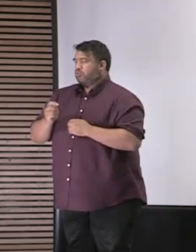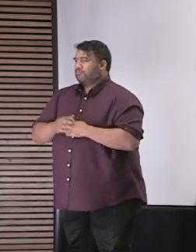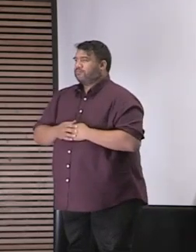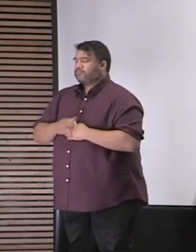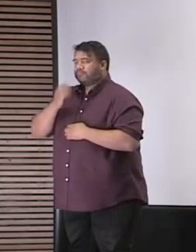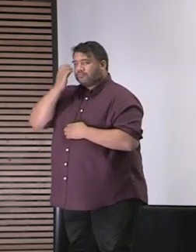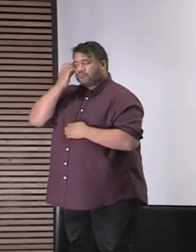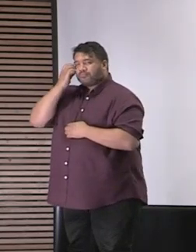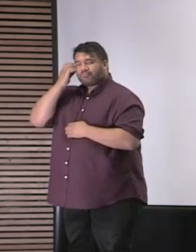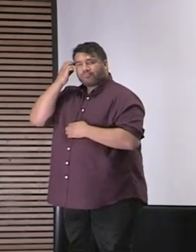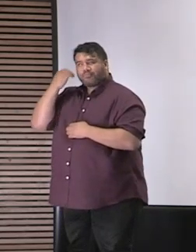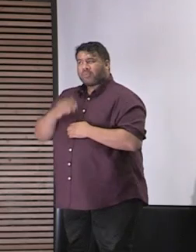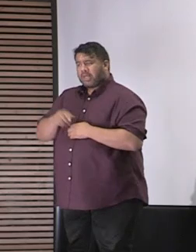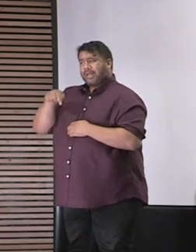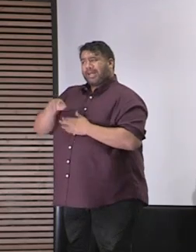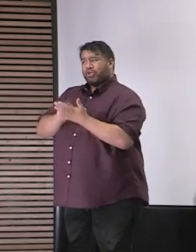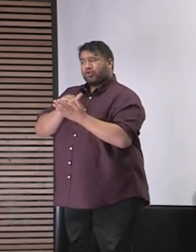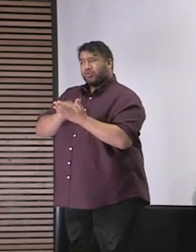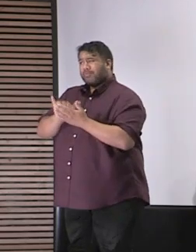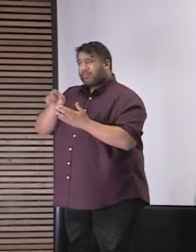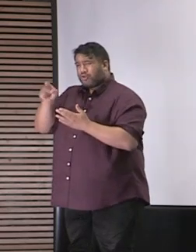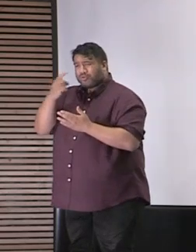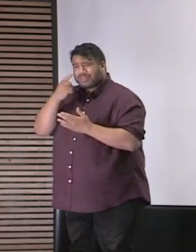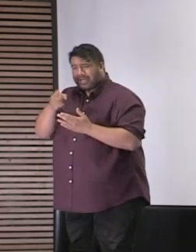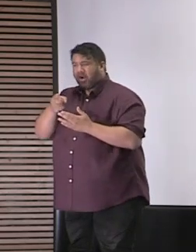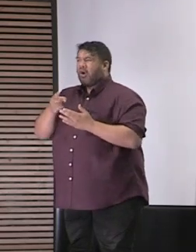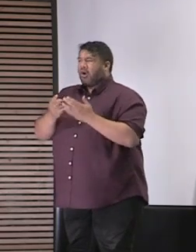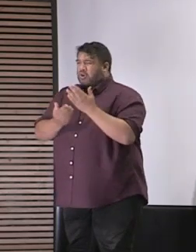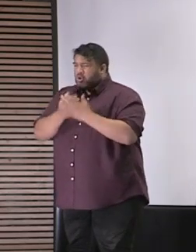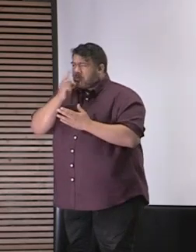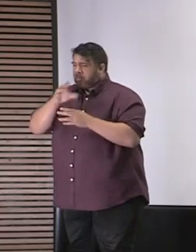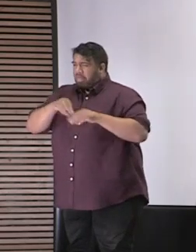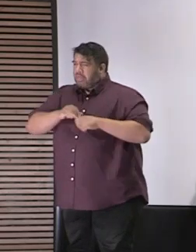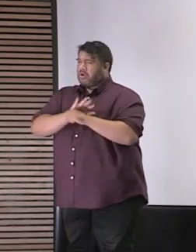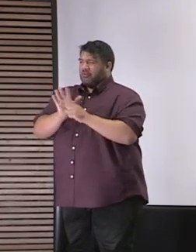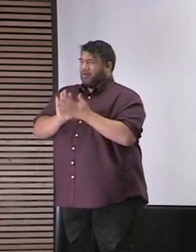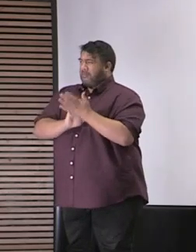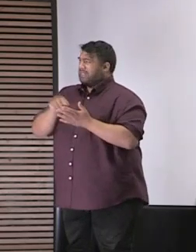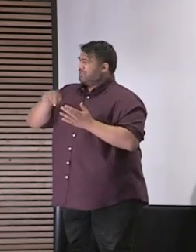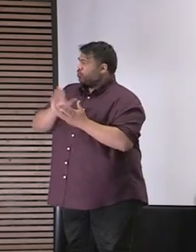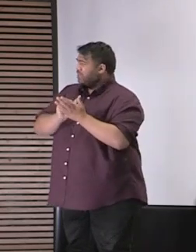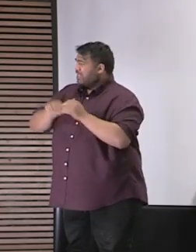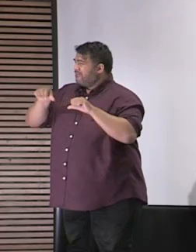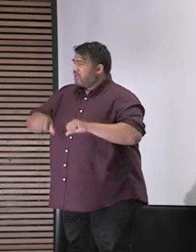exponencial que otros tienen que conduce a un sistema de salud abrumado. Esa es una buena cosa.